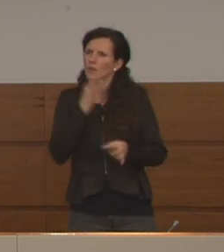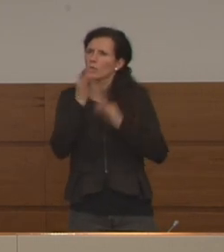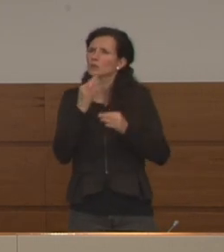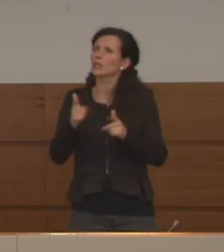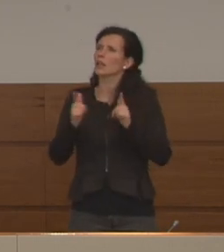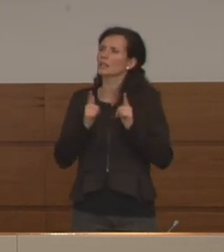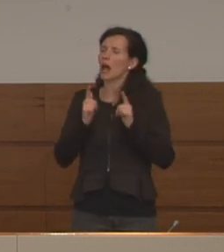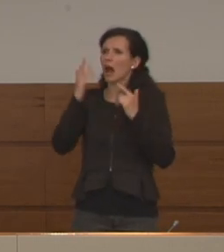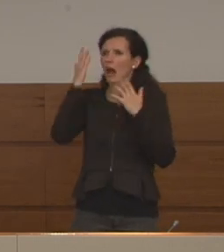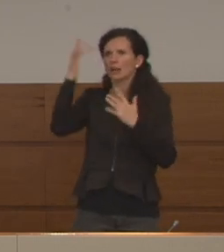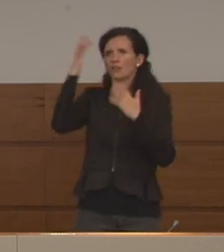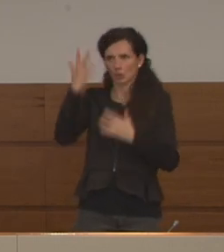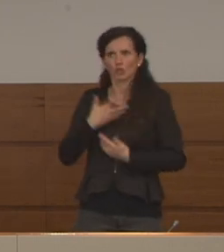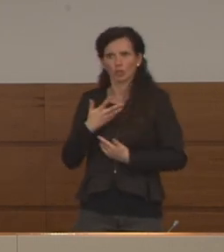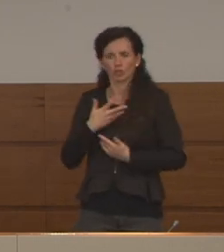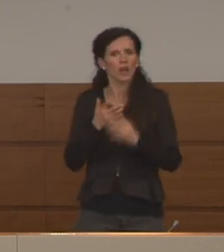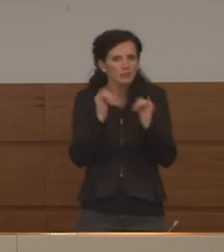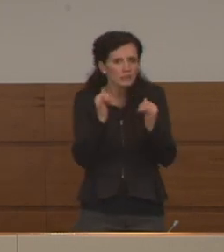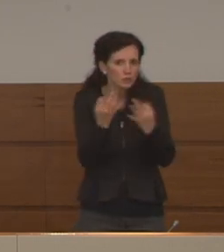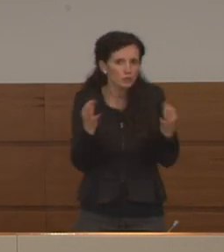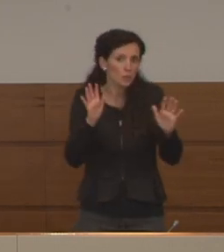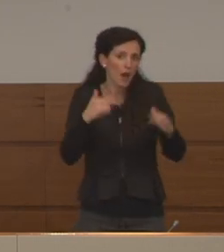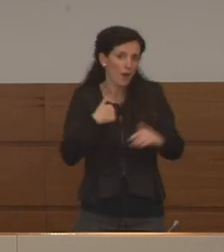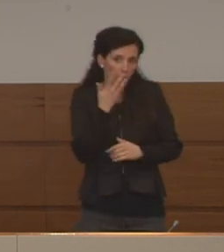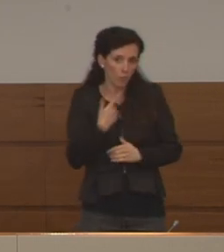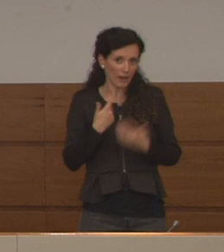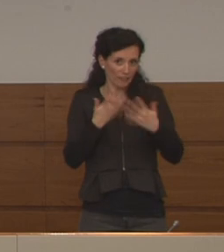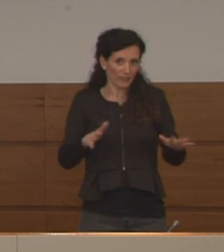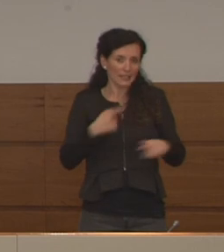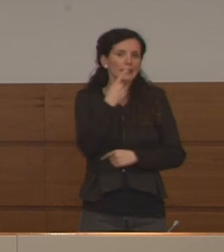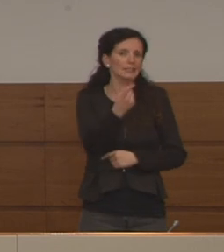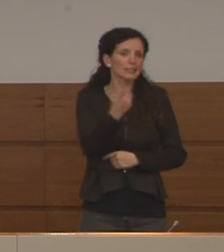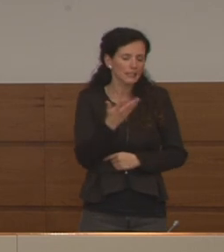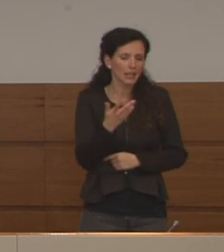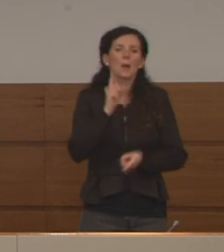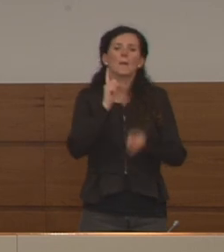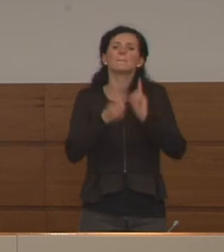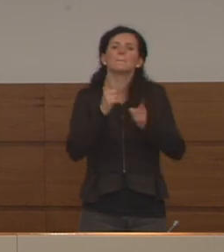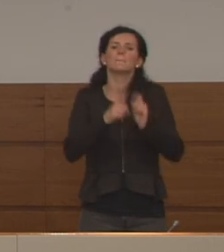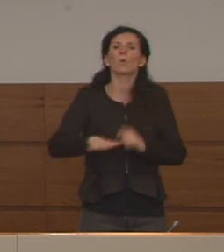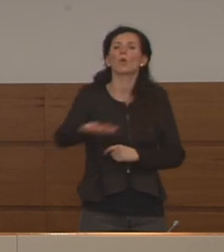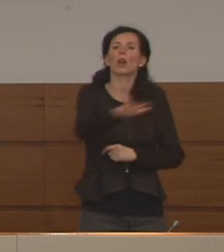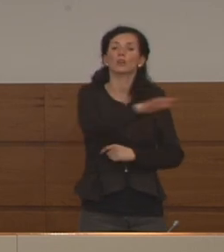Assolutamente. Se mi fa concludere. L'altra parte riguarda il denominatore di popolazione a cui ci riferiamo